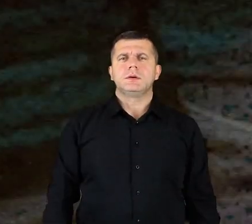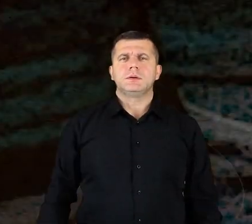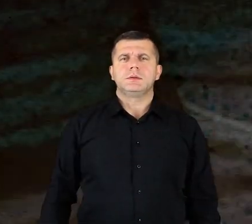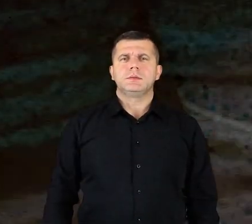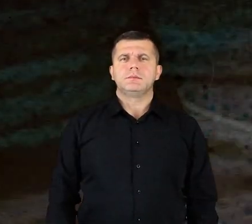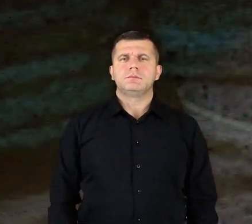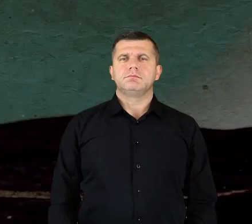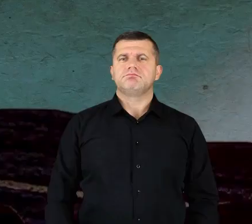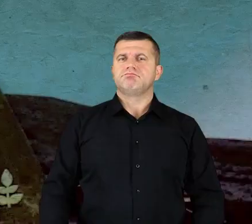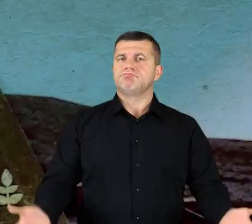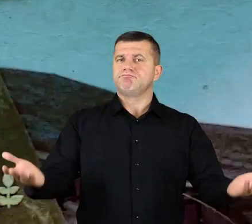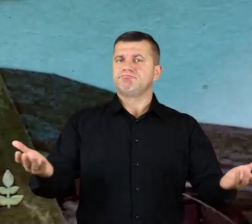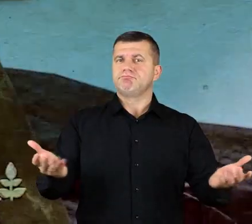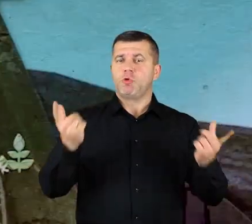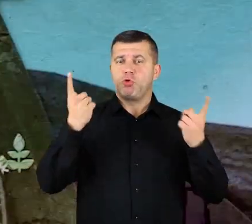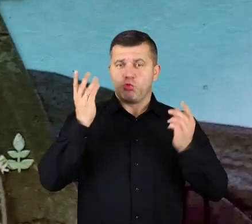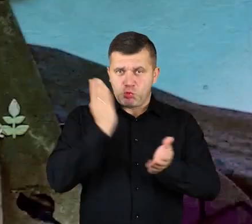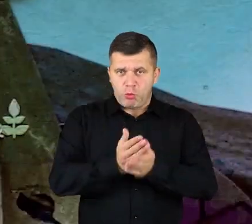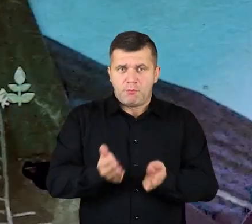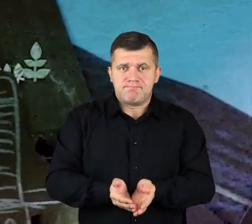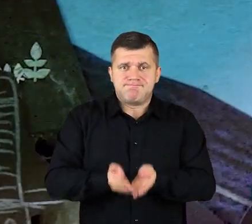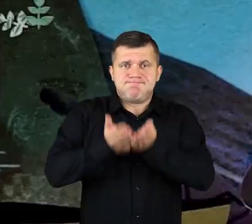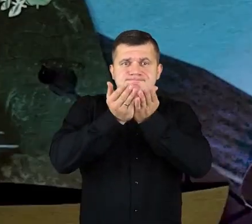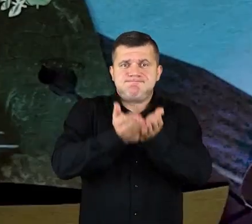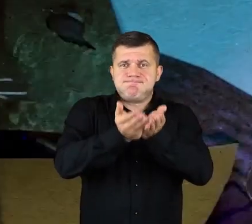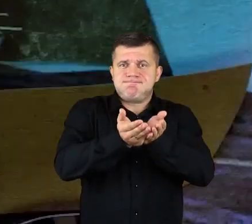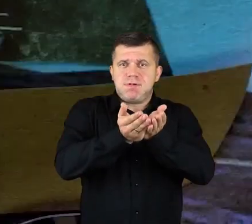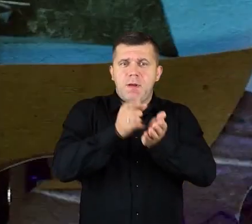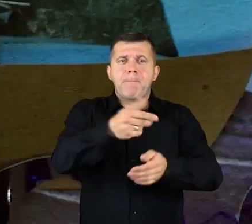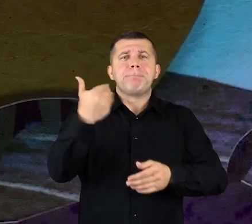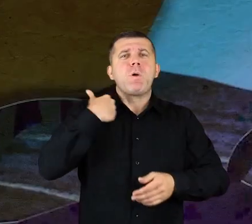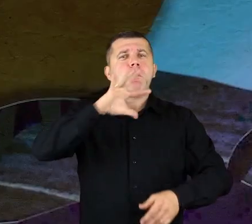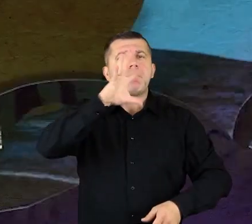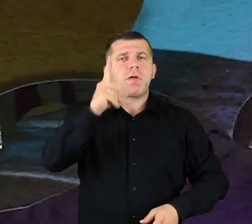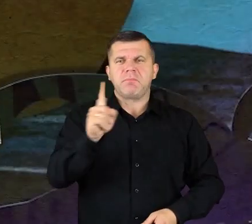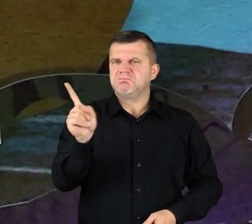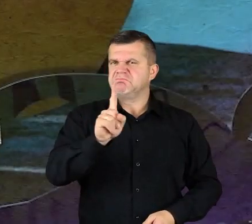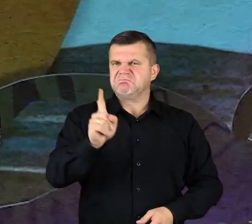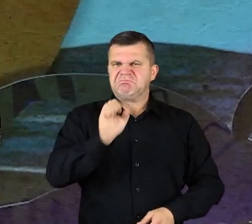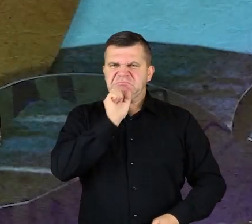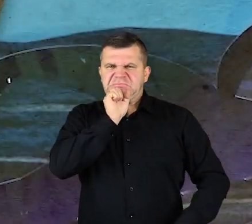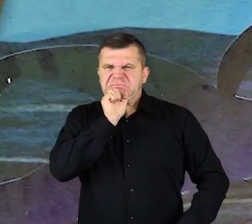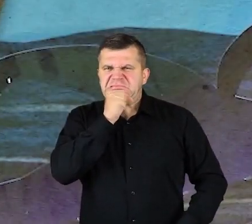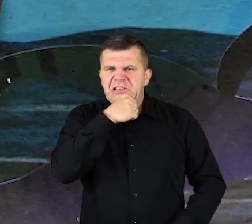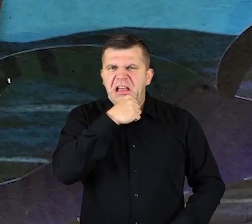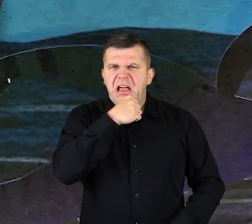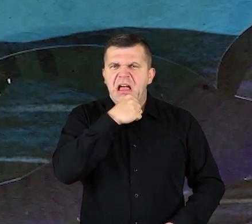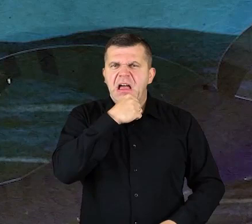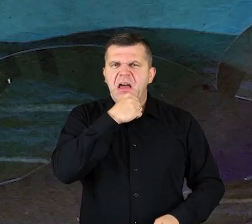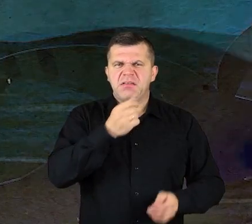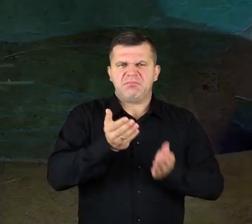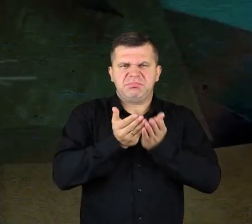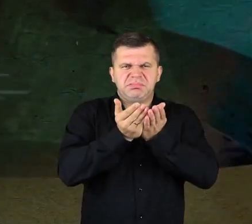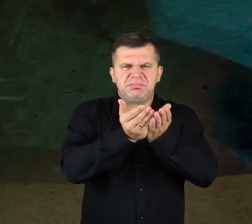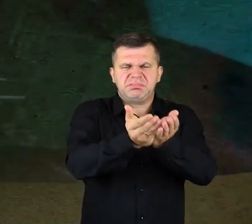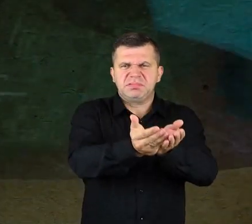Kiedy ponownie się wynurzyła, nie był to już piękny bat, tylko stara dziurawa tratwa: